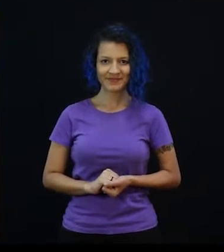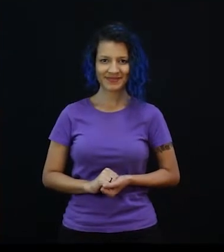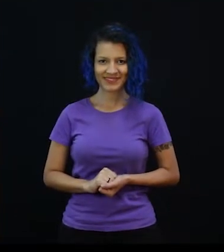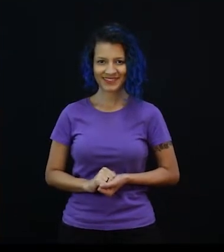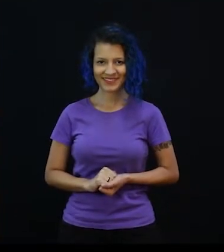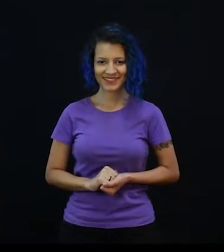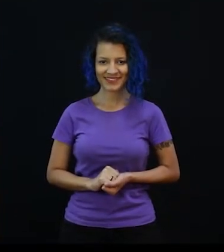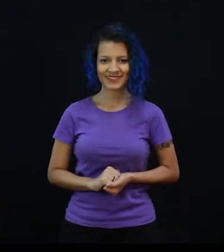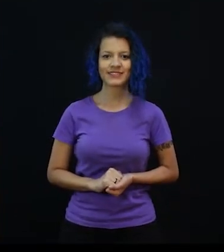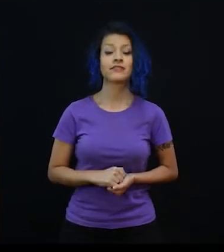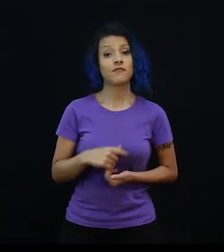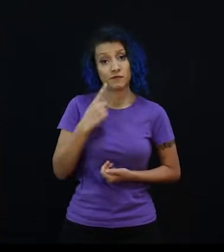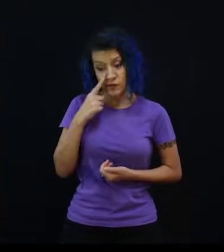A pirâmide de porcos.